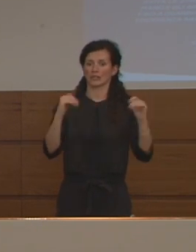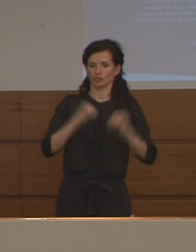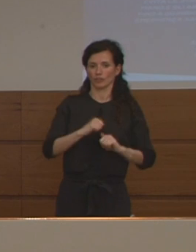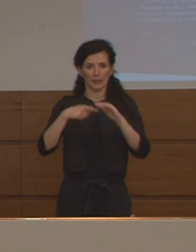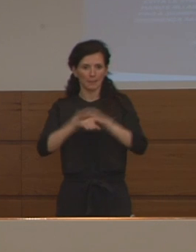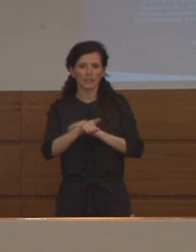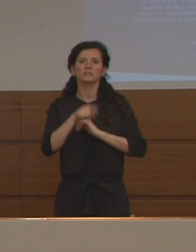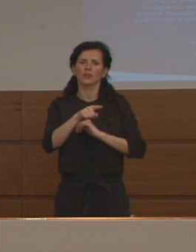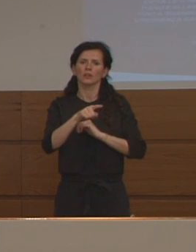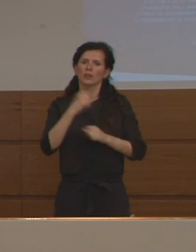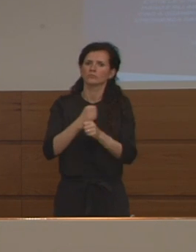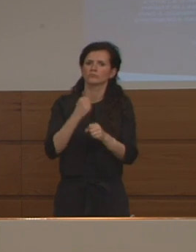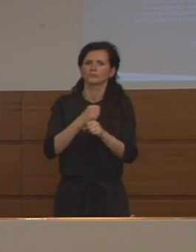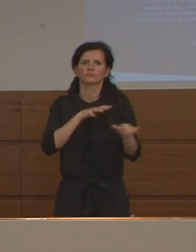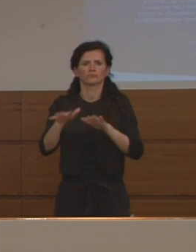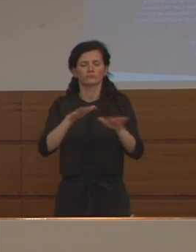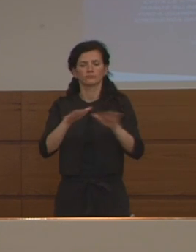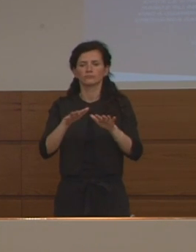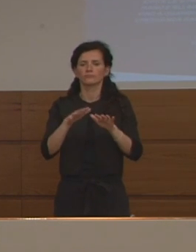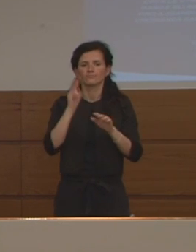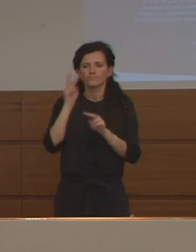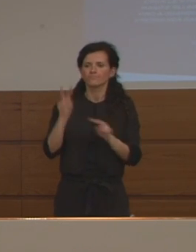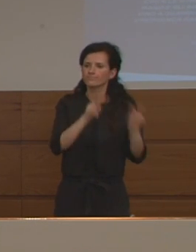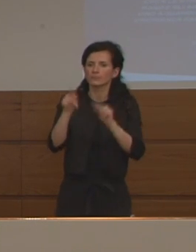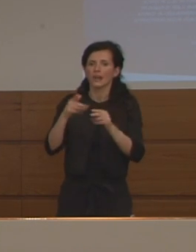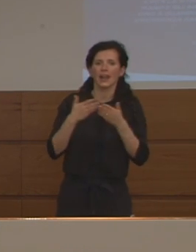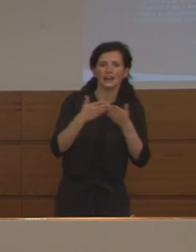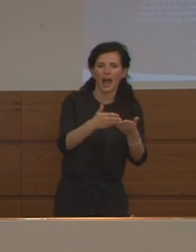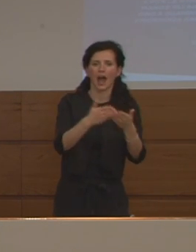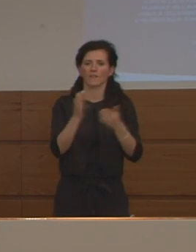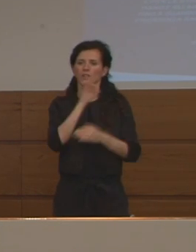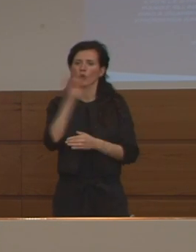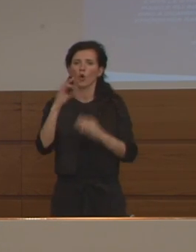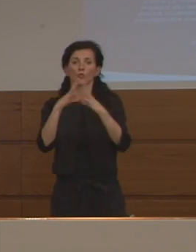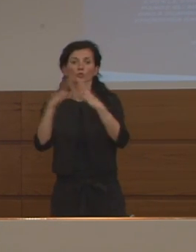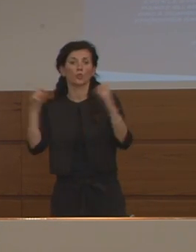all'individuazione di di navi o aree o strutture sulla terraferma dove